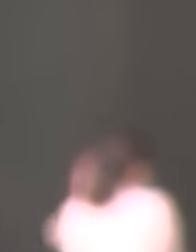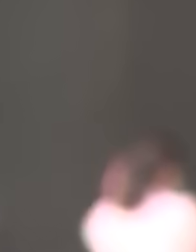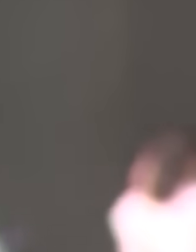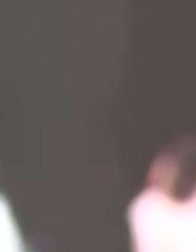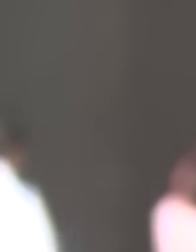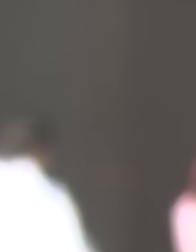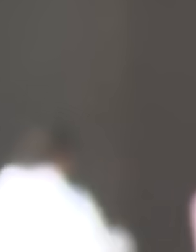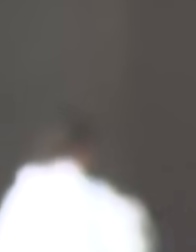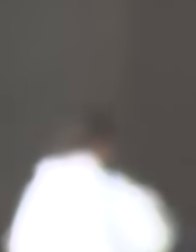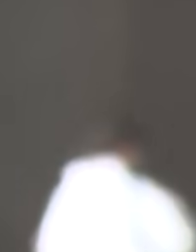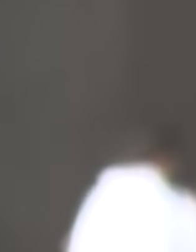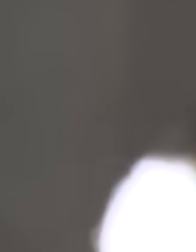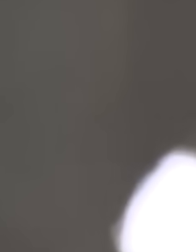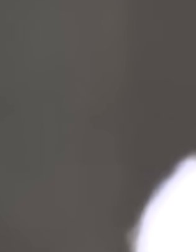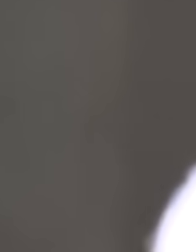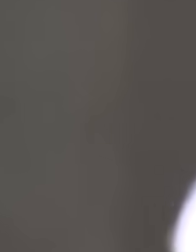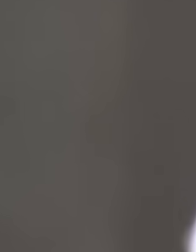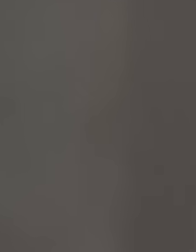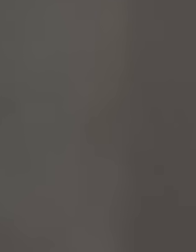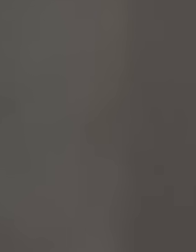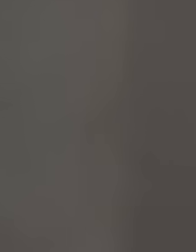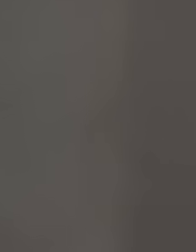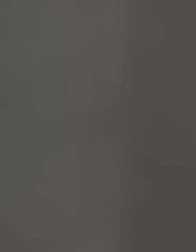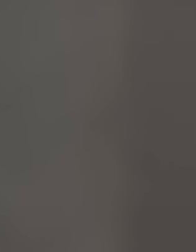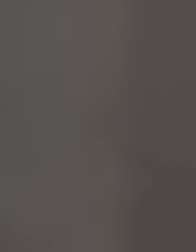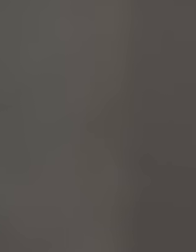deseo.